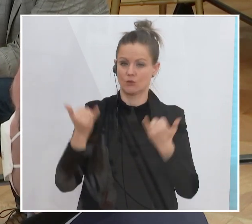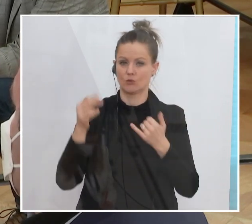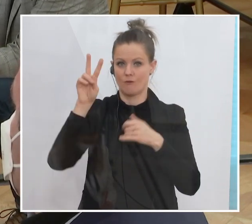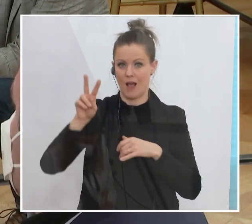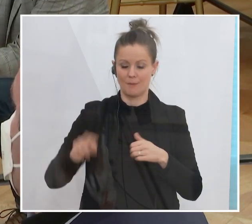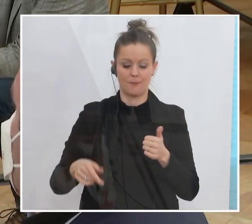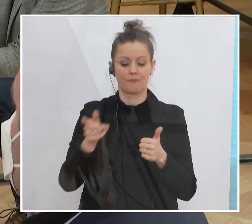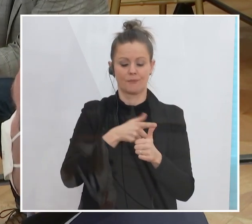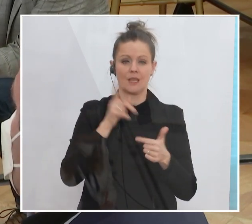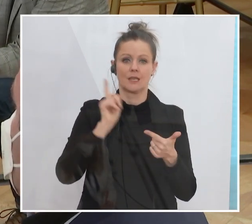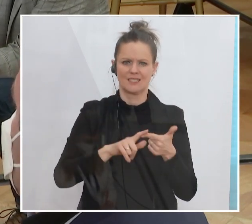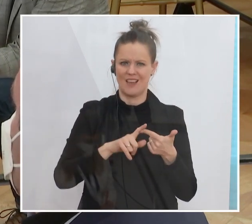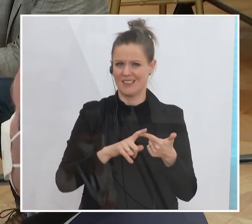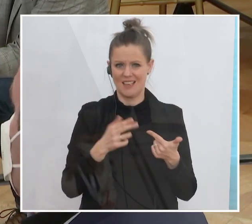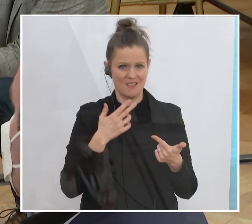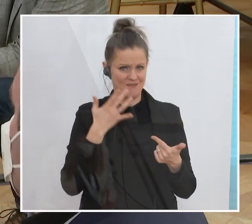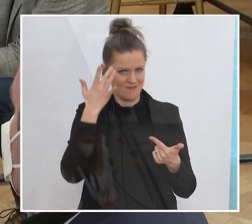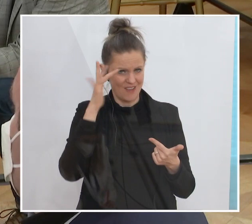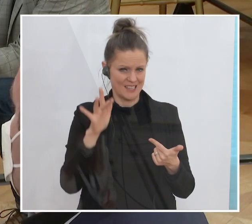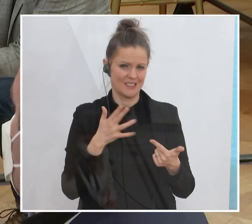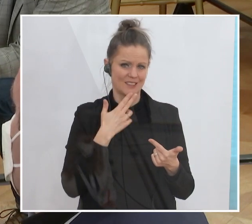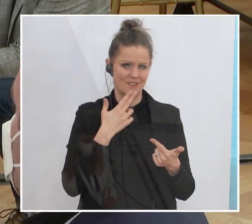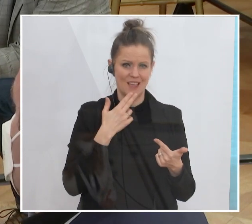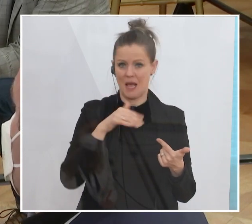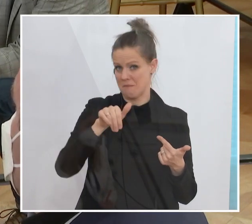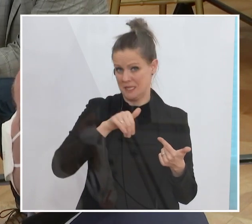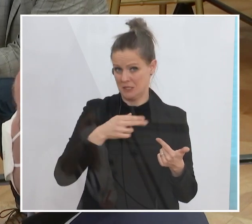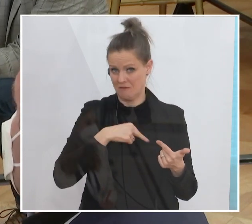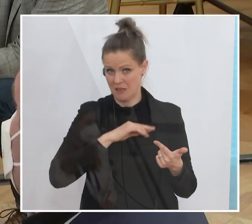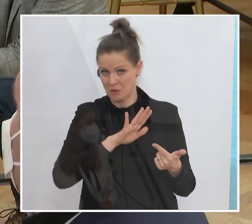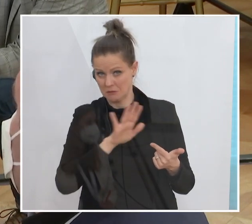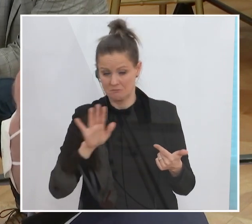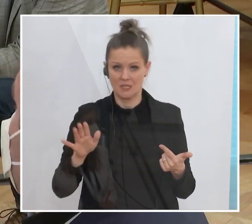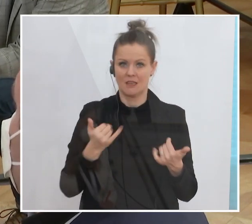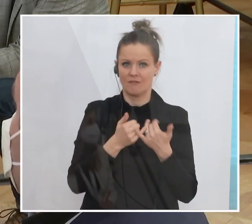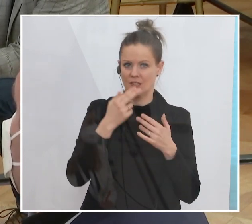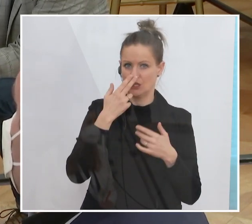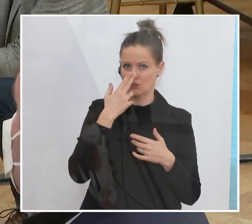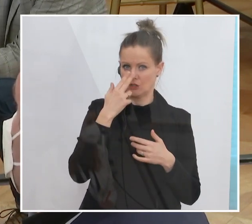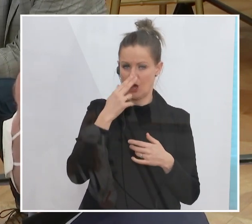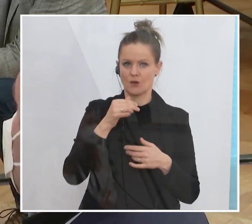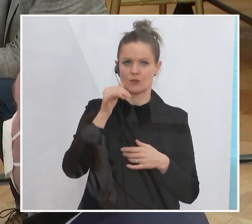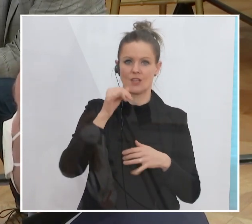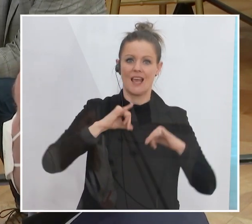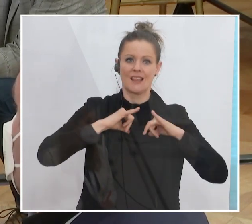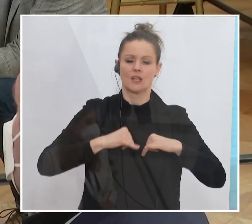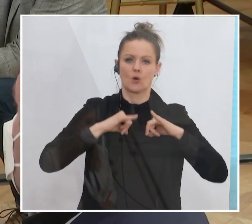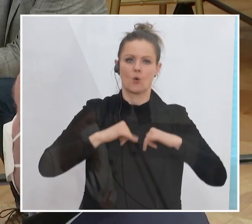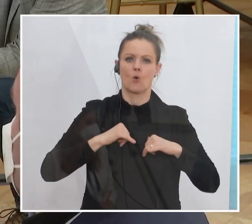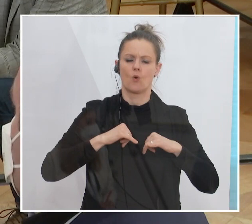Frage 2, weiß ich nicht, ob der zuständige Minister, Ministerin da ist, wie schaut es jetzt eigentlich aus mit der Tirol-Reisewarnung, mit der innerösterreichischen? Lauft die aus,